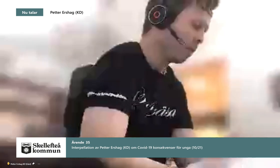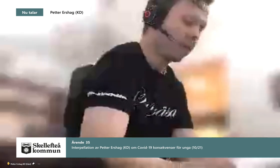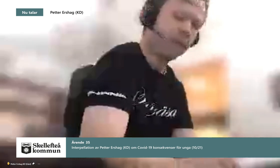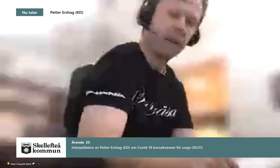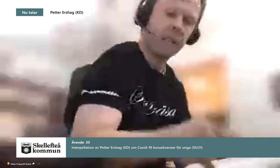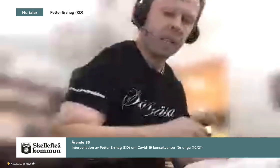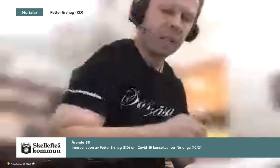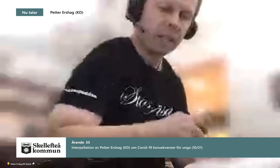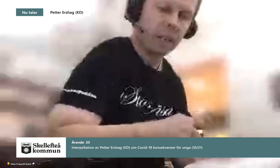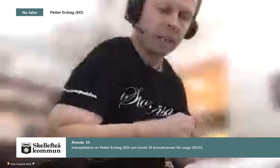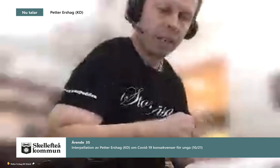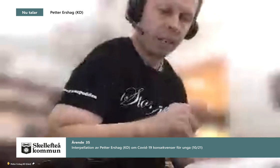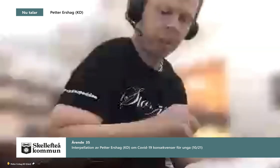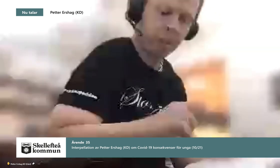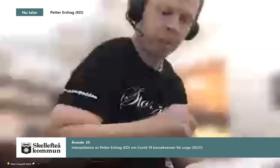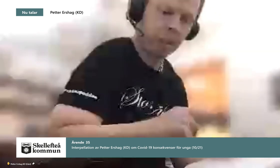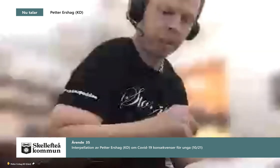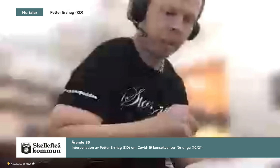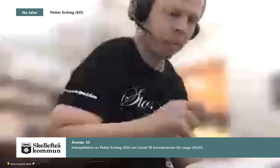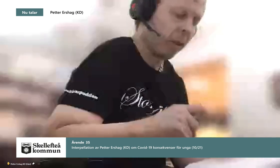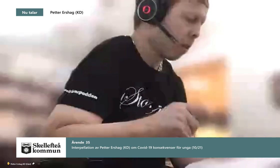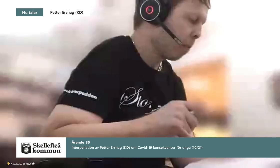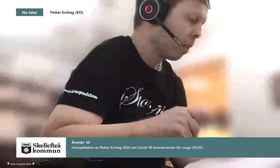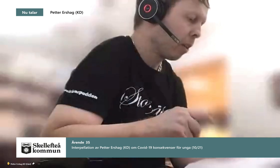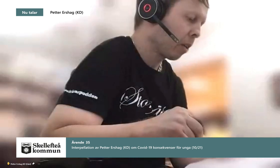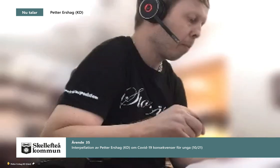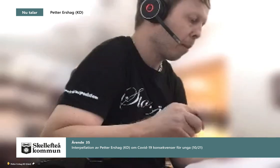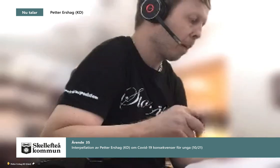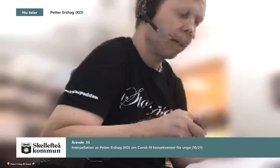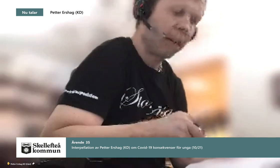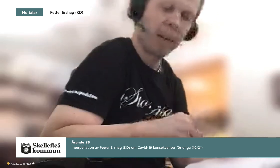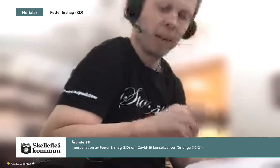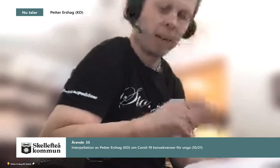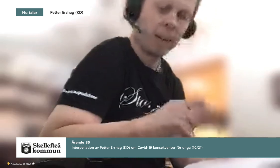Jag hade väl inte tänkt lämna det så Tack för svaret men det är cupen grej och